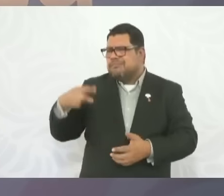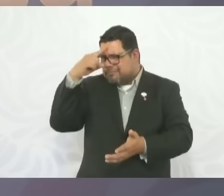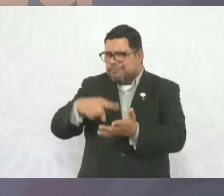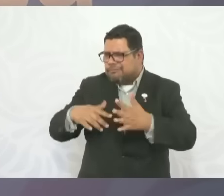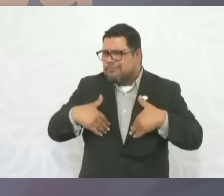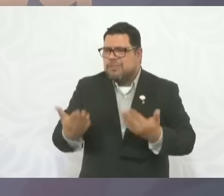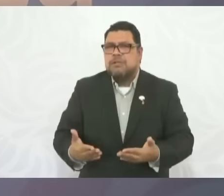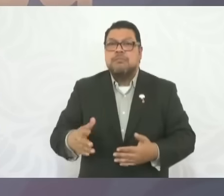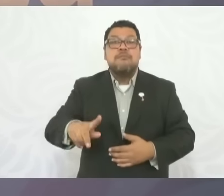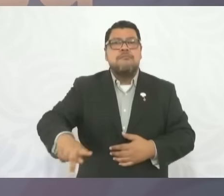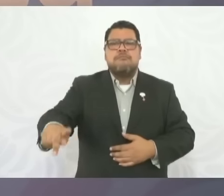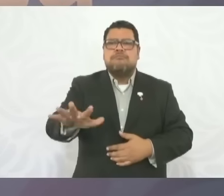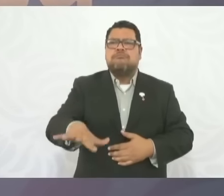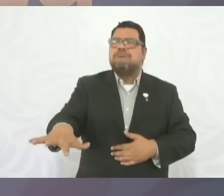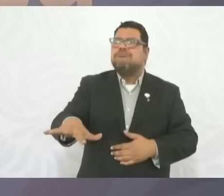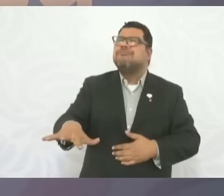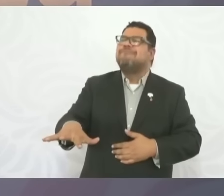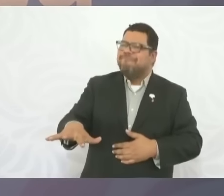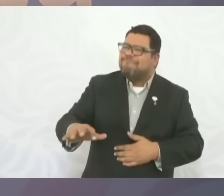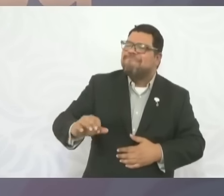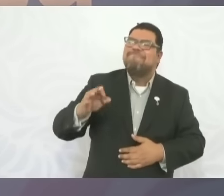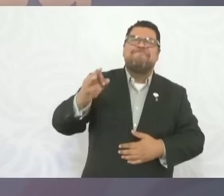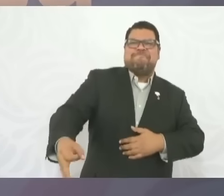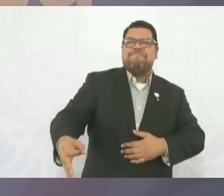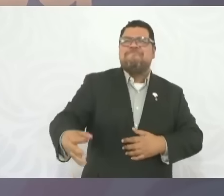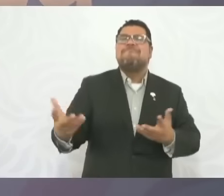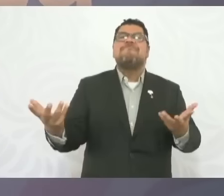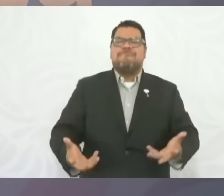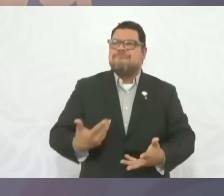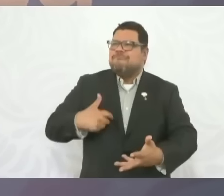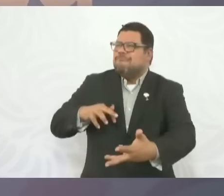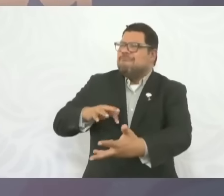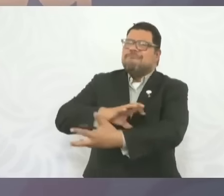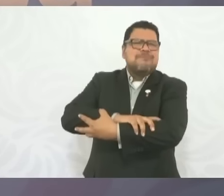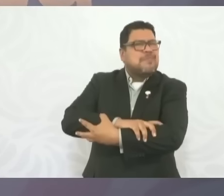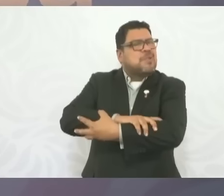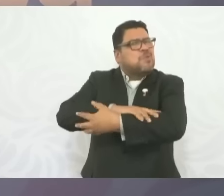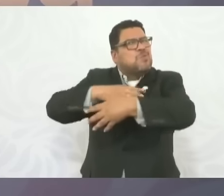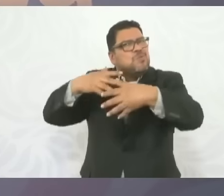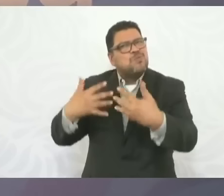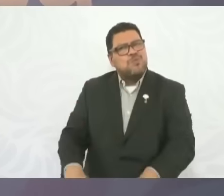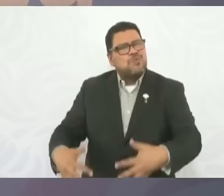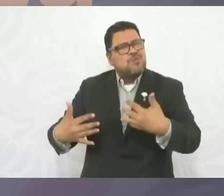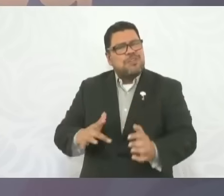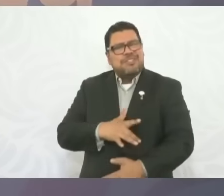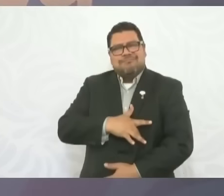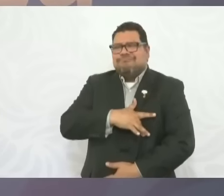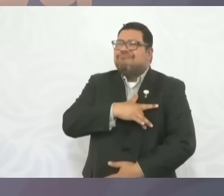respondió, respondió con uno de los gestos de solidaridad más conmovedores de nuestra historia.